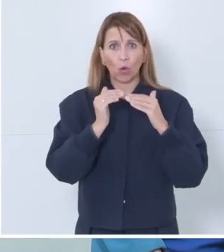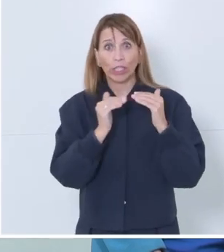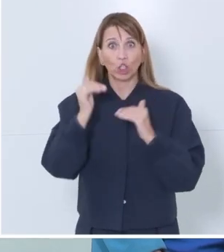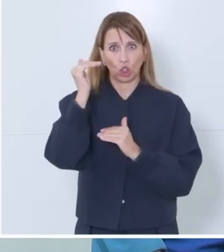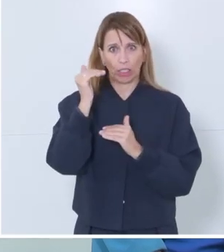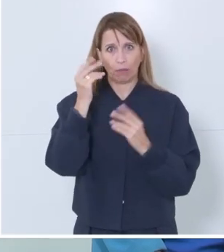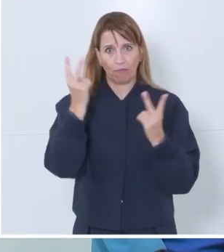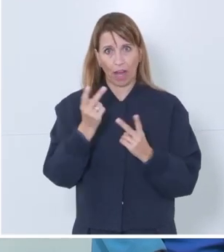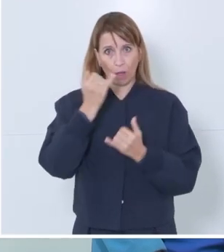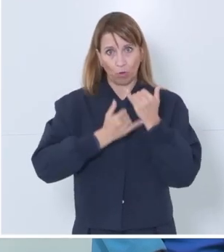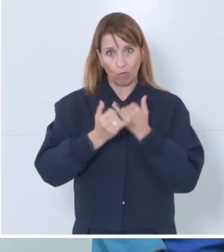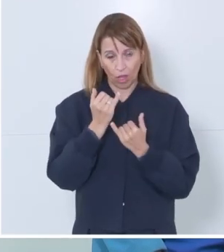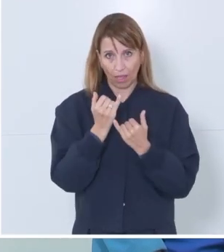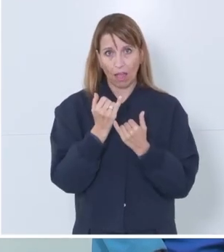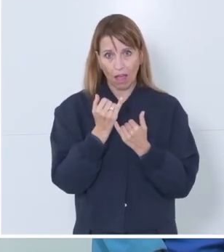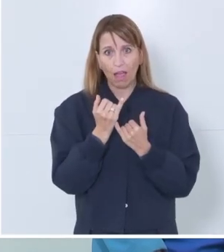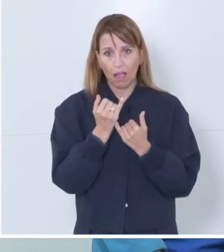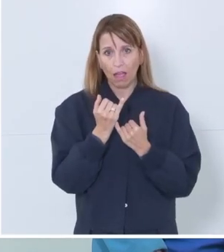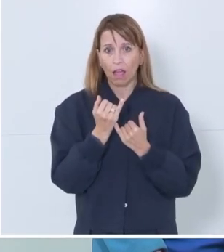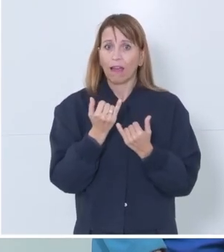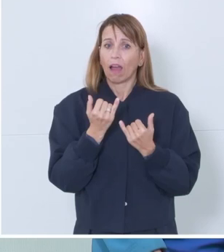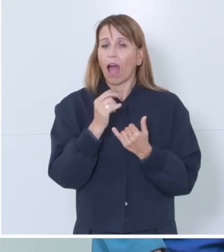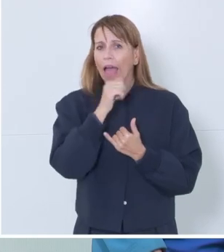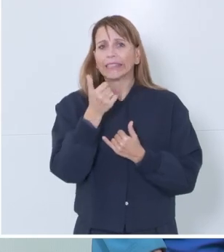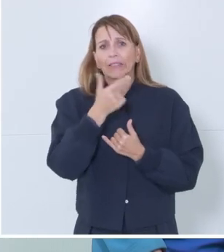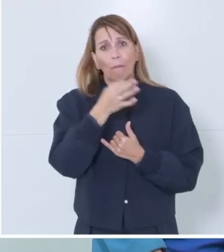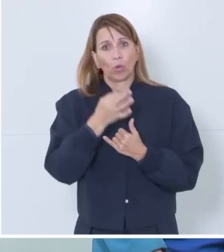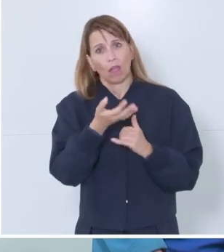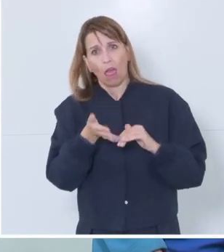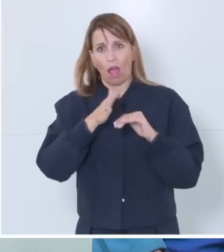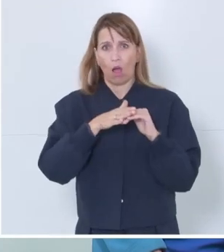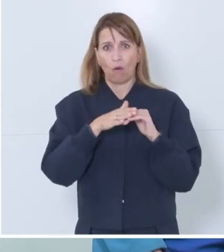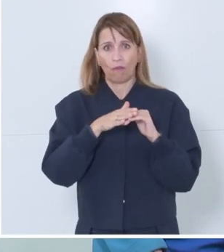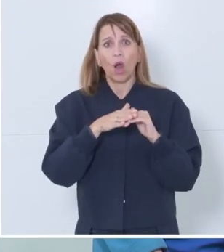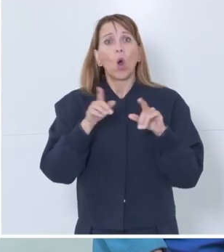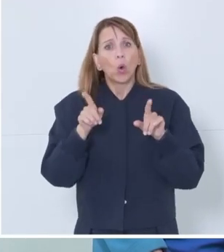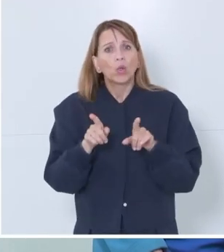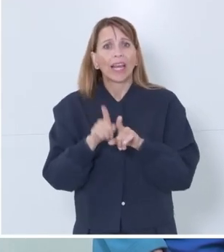im Vorjahreszeitraum um fast 2 % und gleichzeitig sind die Zivildiensterklärungen ebenso deutlich